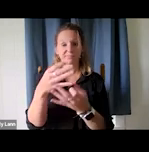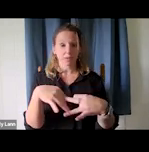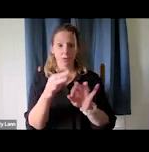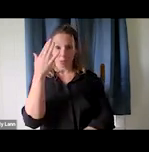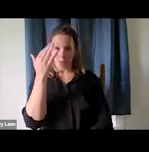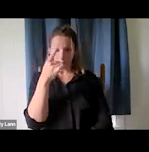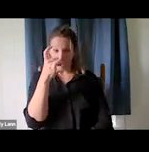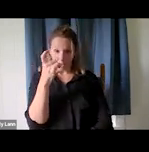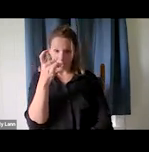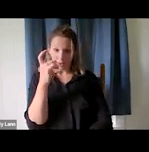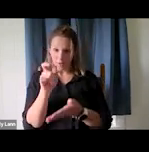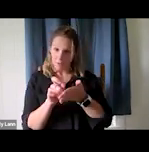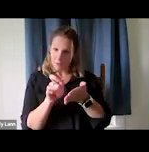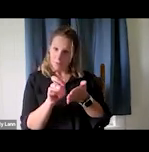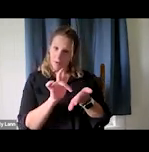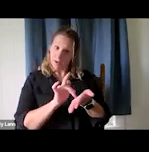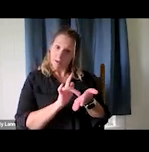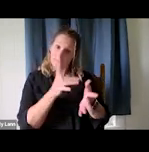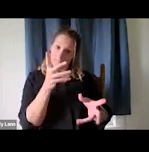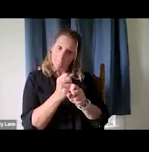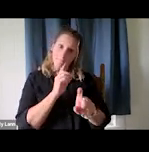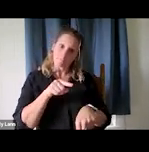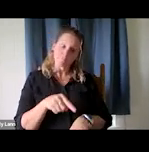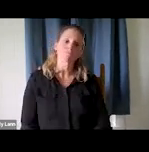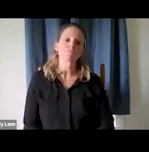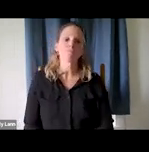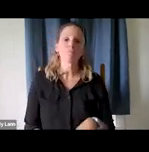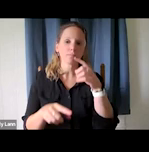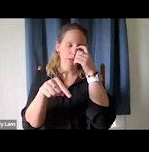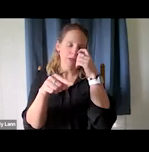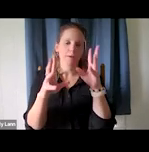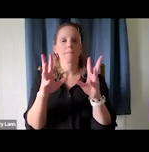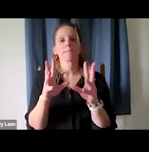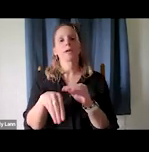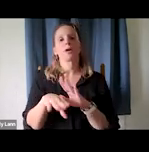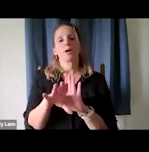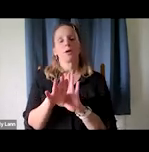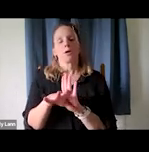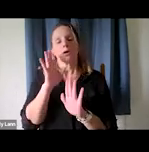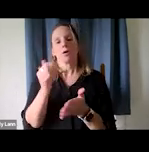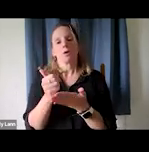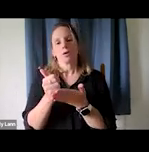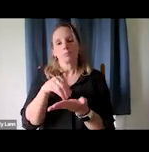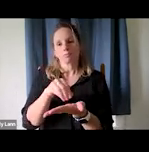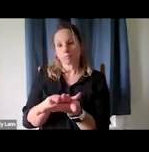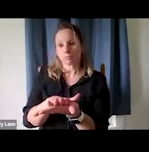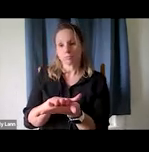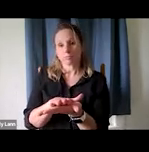a la hora de redactar el informe de resumen médico. Este seminario web les ayudará a comprender cómo documentar el consumo de sustancias